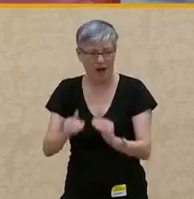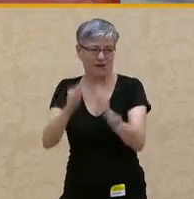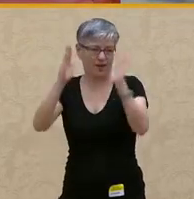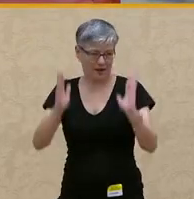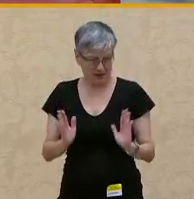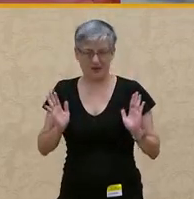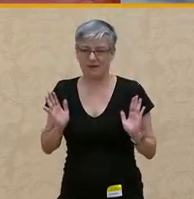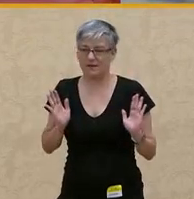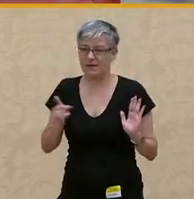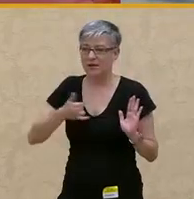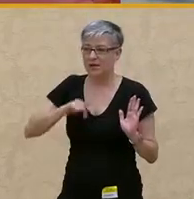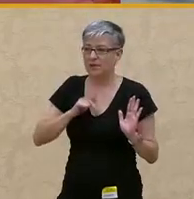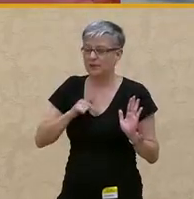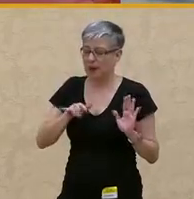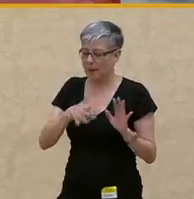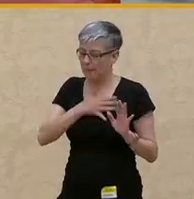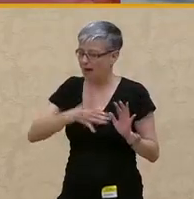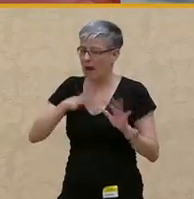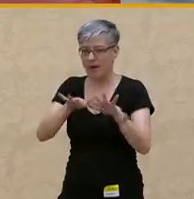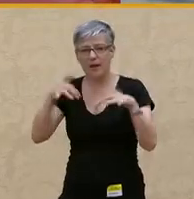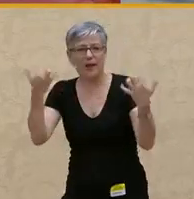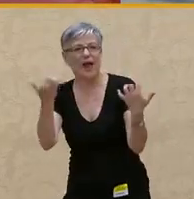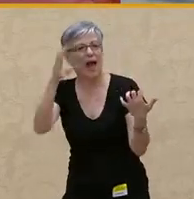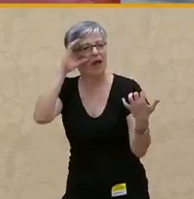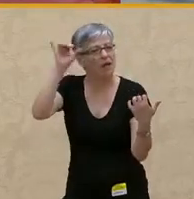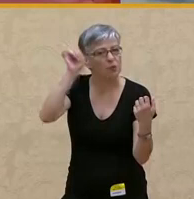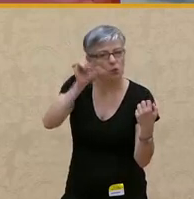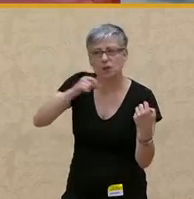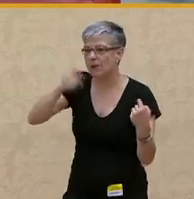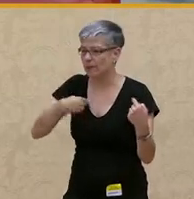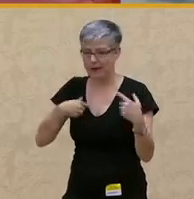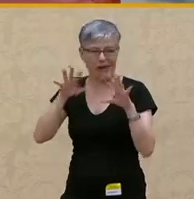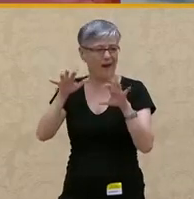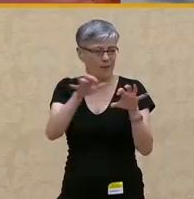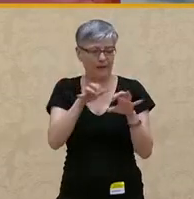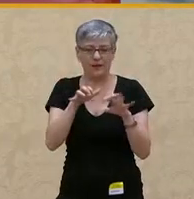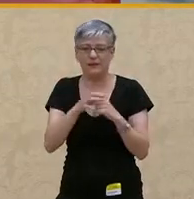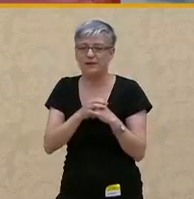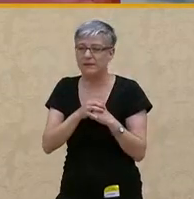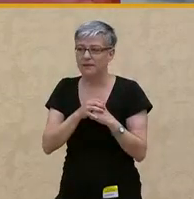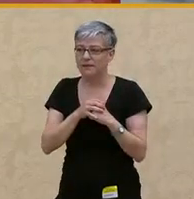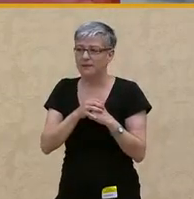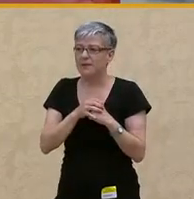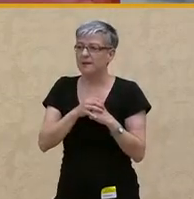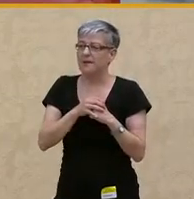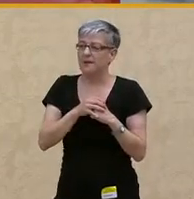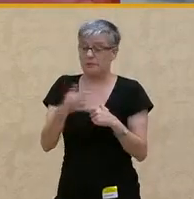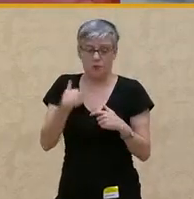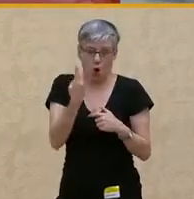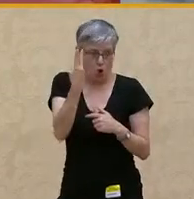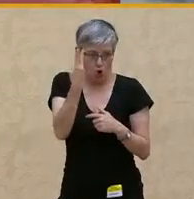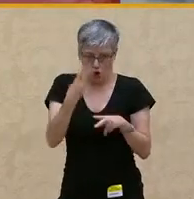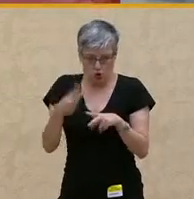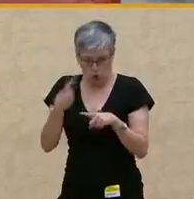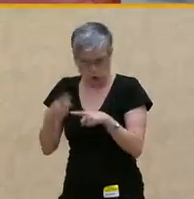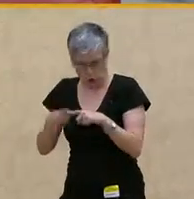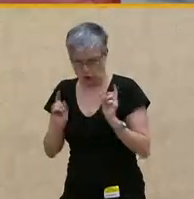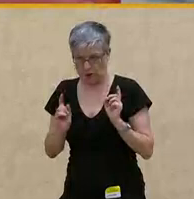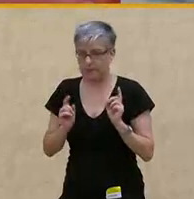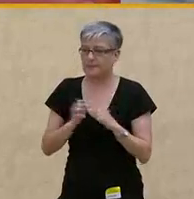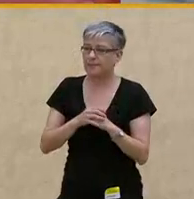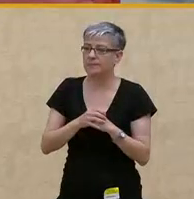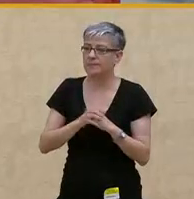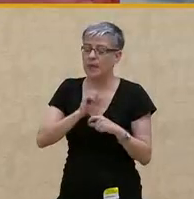tener un espacio de escucha y de aprender. Yo dos cosas: lo primero. Por la parte más